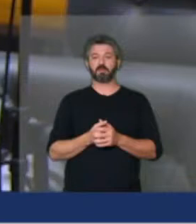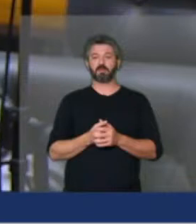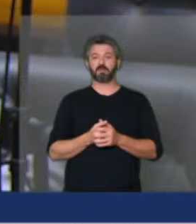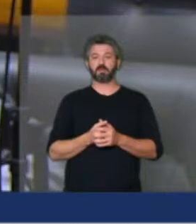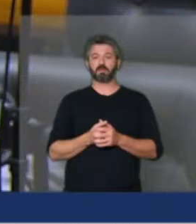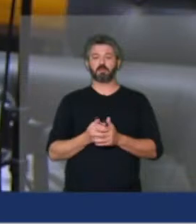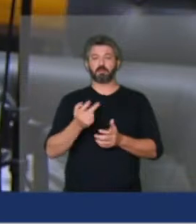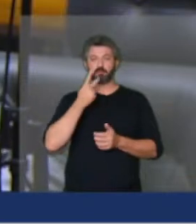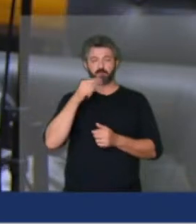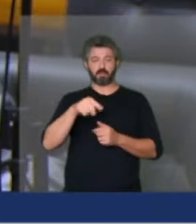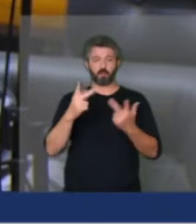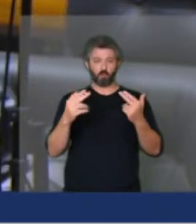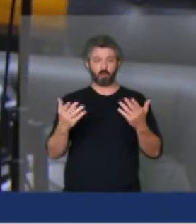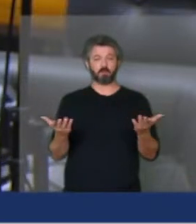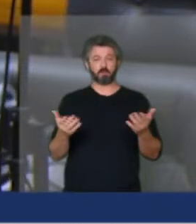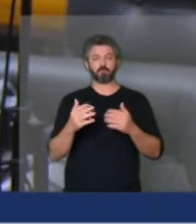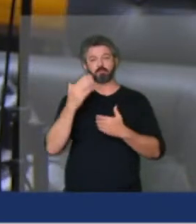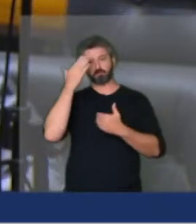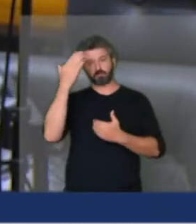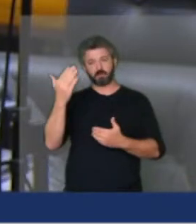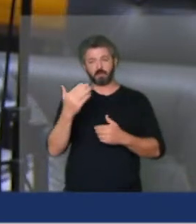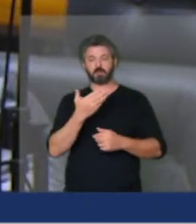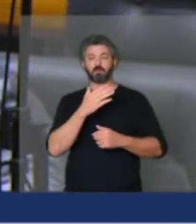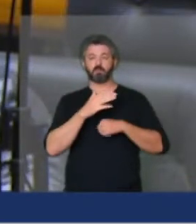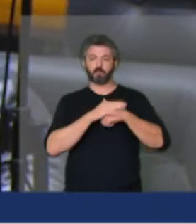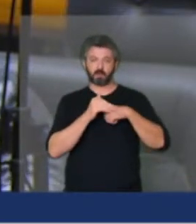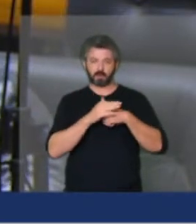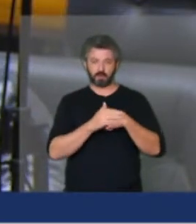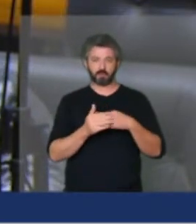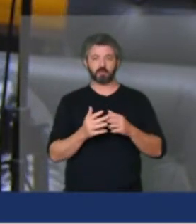PELO GESTO. E... ÀS VEZES A GENTE PASSA DO LIMITE MAS É JUSTAMENTE PORQUE... A GENTE ESTÁ DEFENDENDO COM MUITA